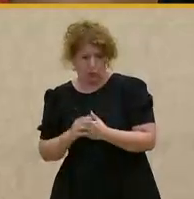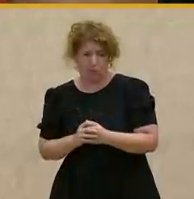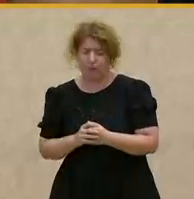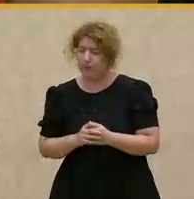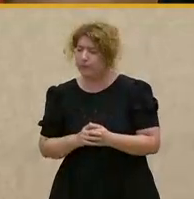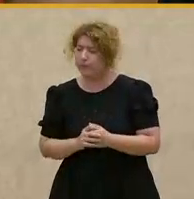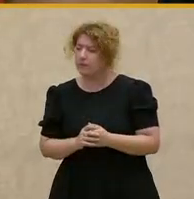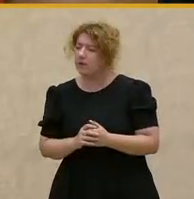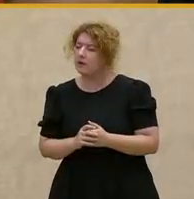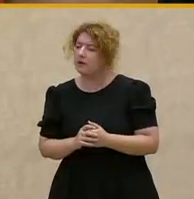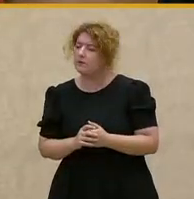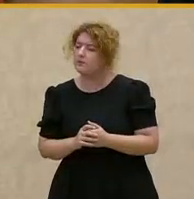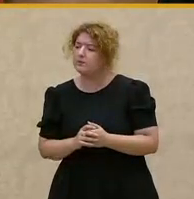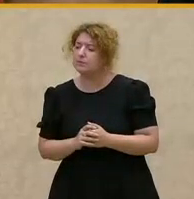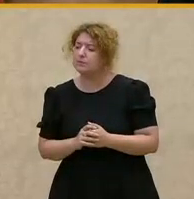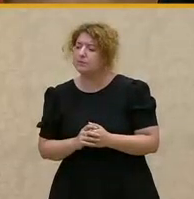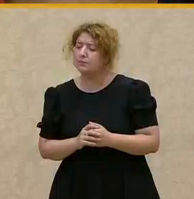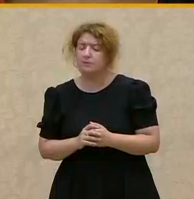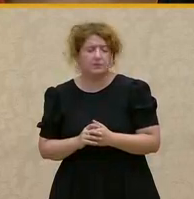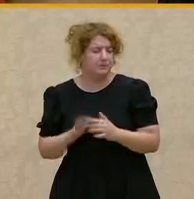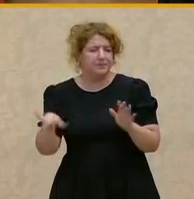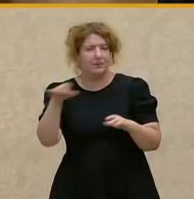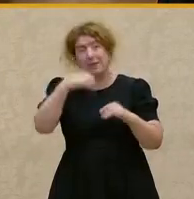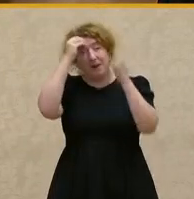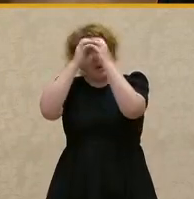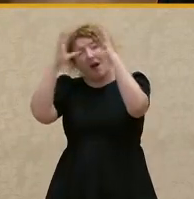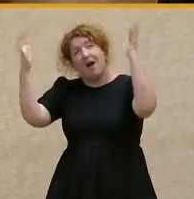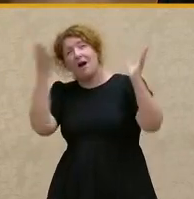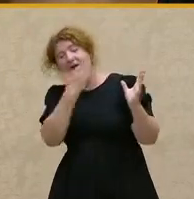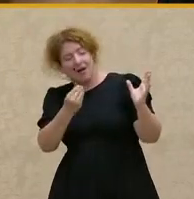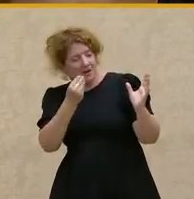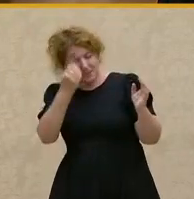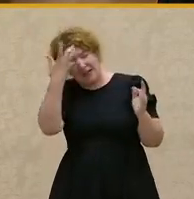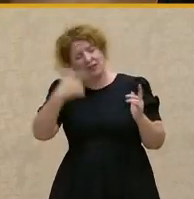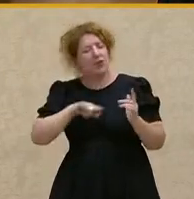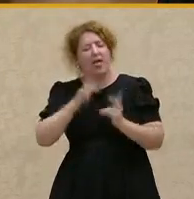Bien. Supongamos que en nuestro mundo real tuviésemos un censo y una clasificación